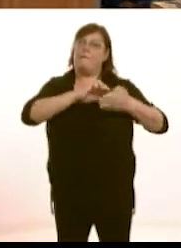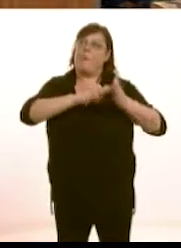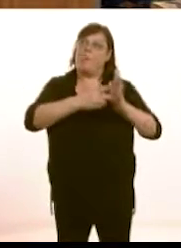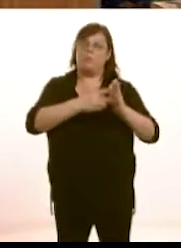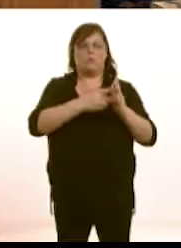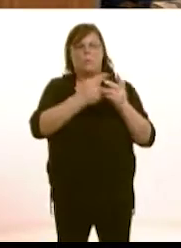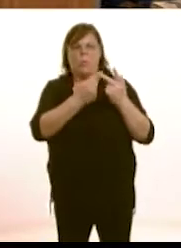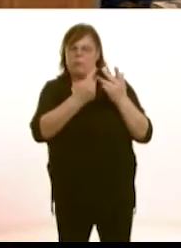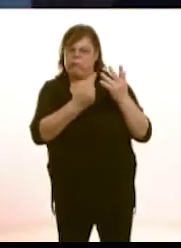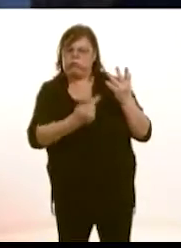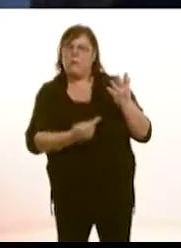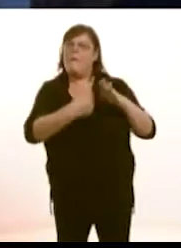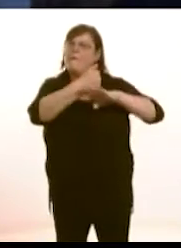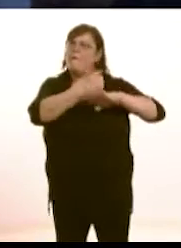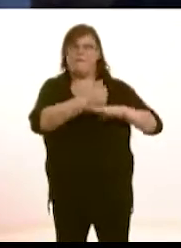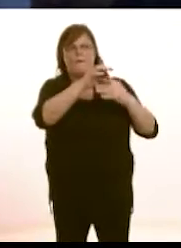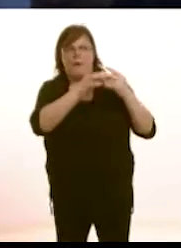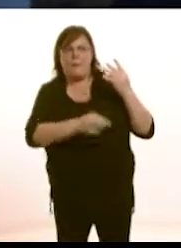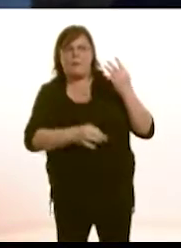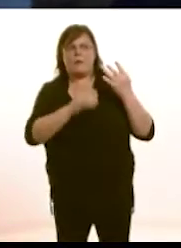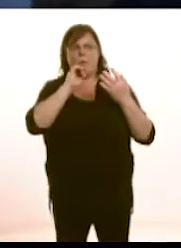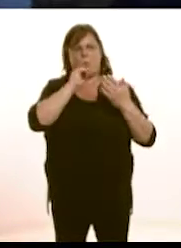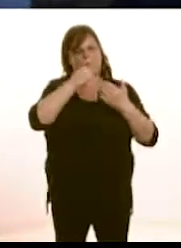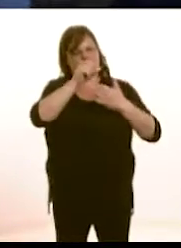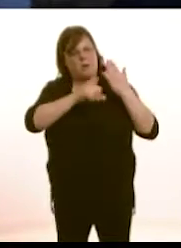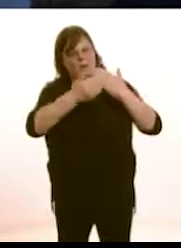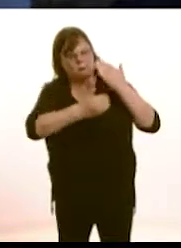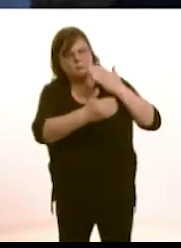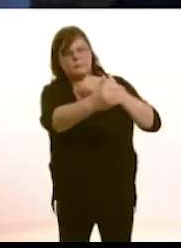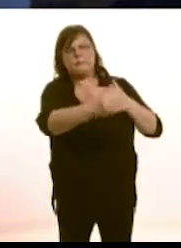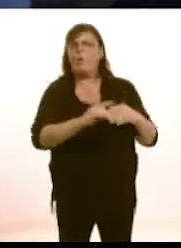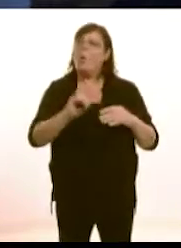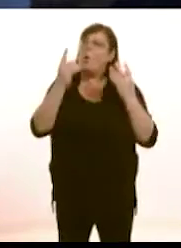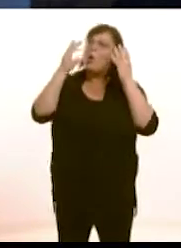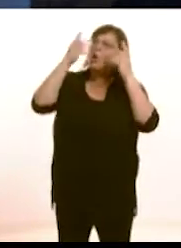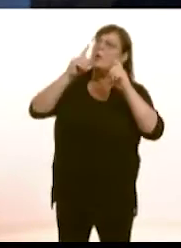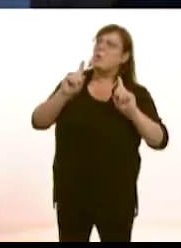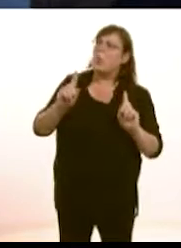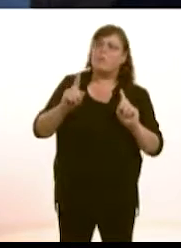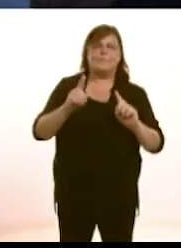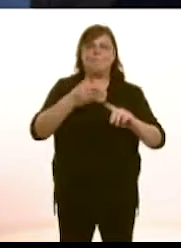Un gofid sydd wedi cael ei fynegi, wrth gwrs, yw diffyg amser o fewn y flwyddyn academaidd